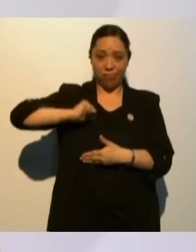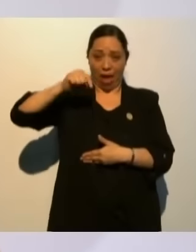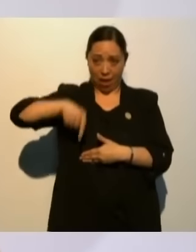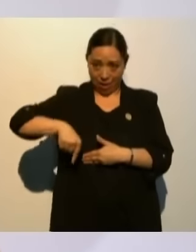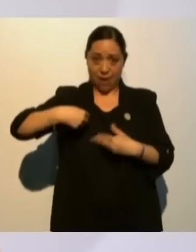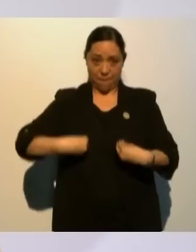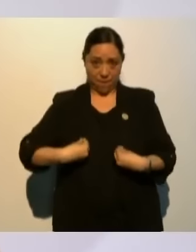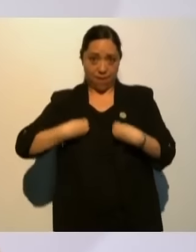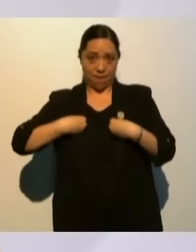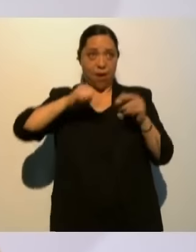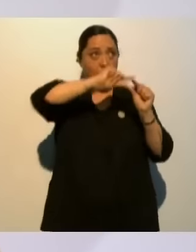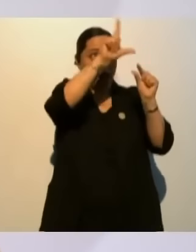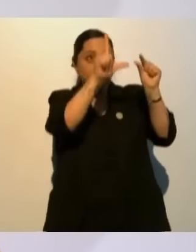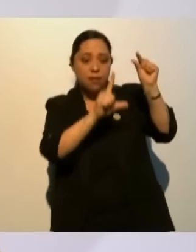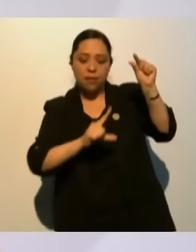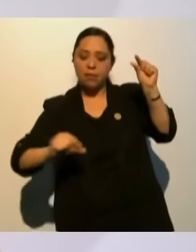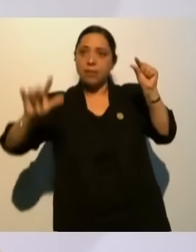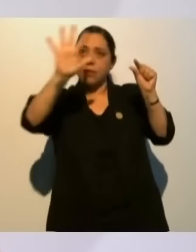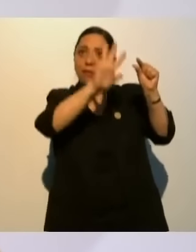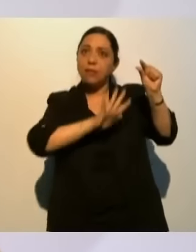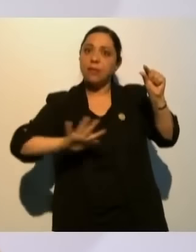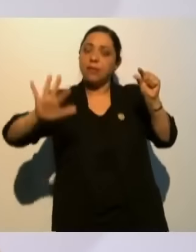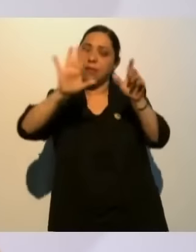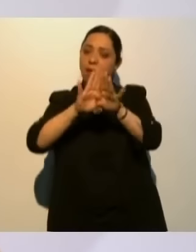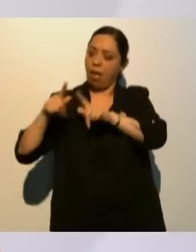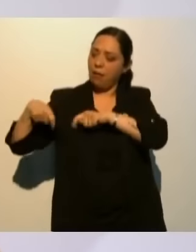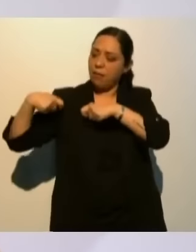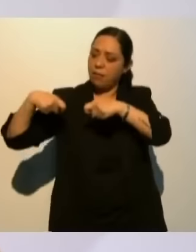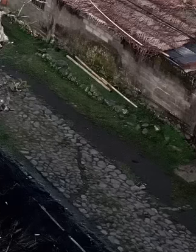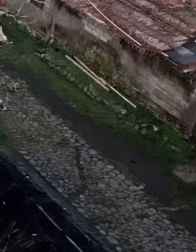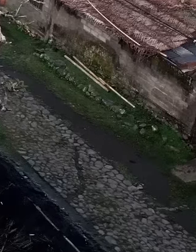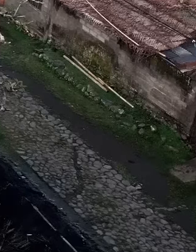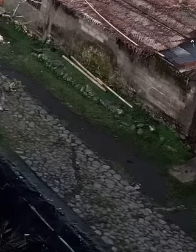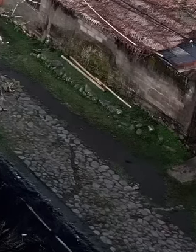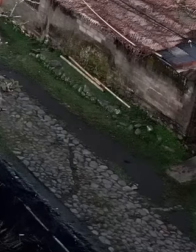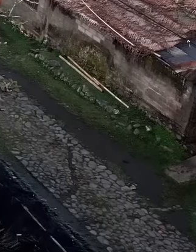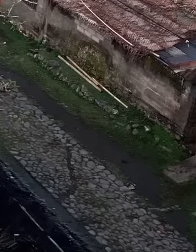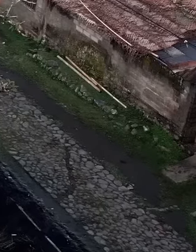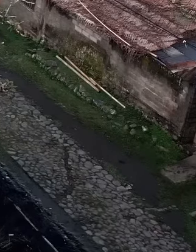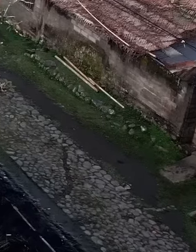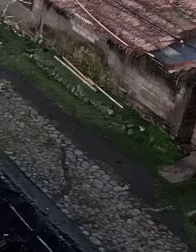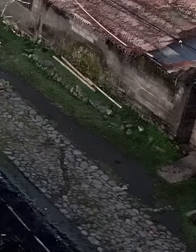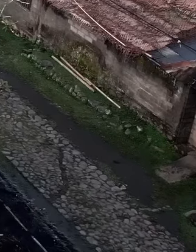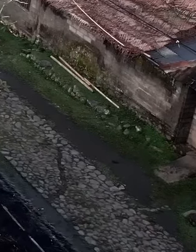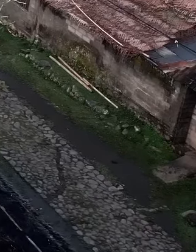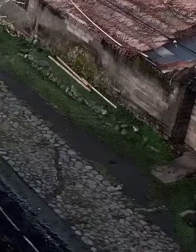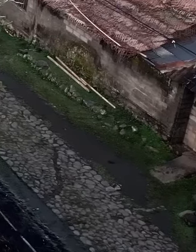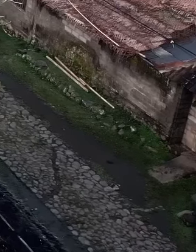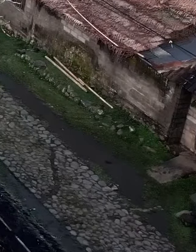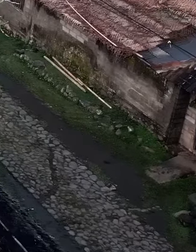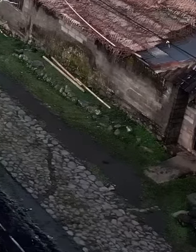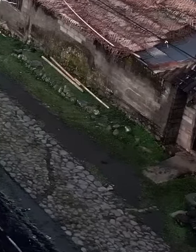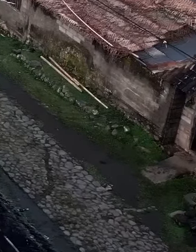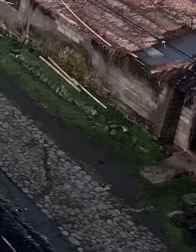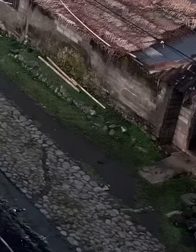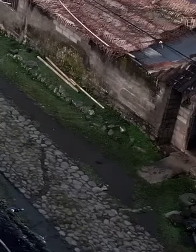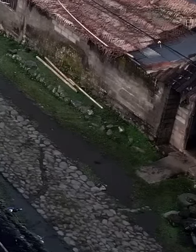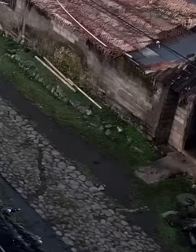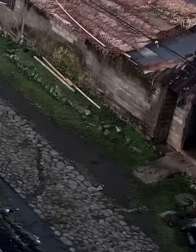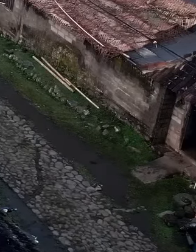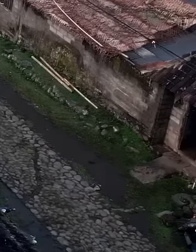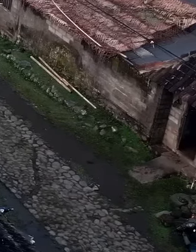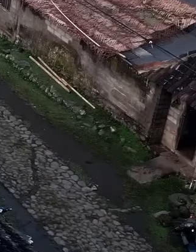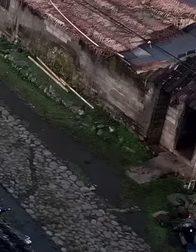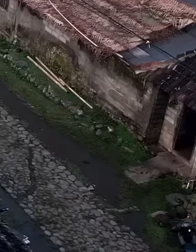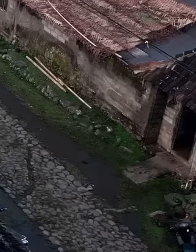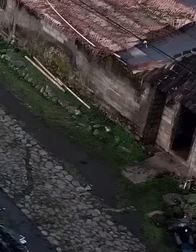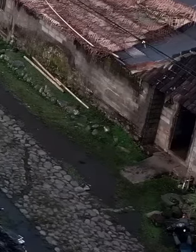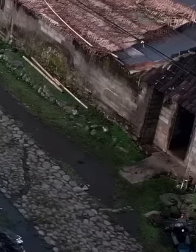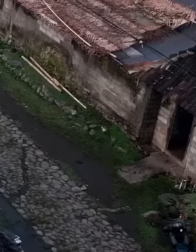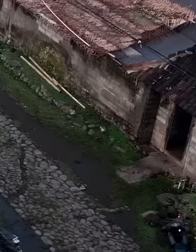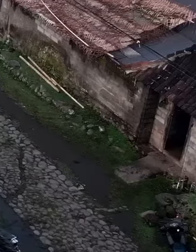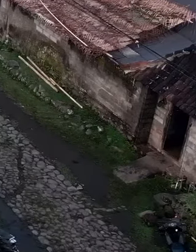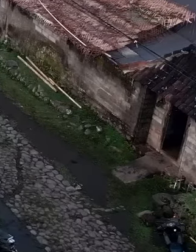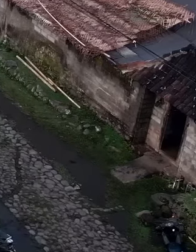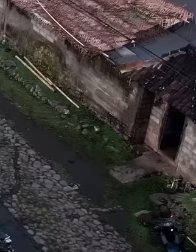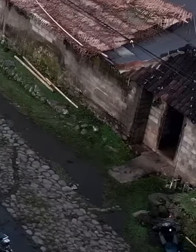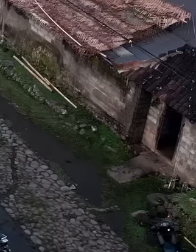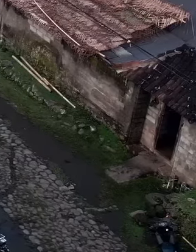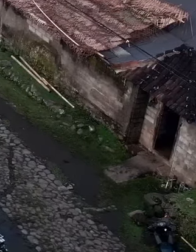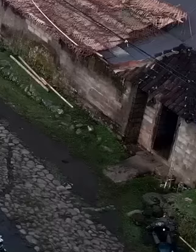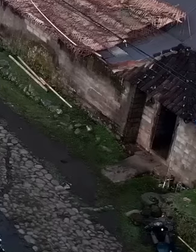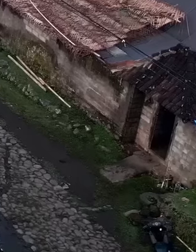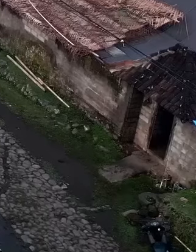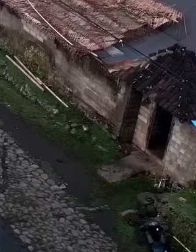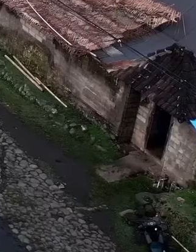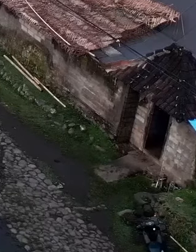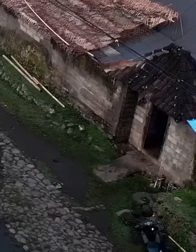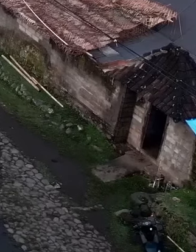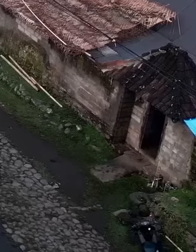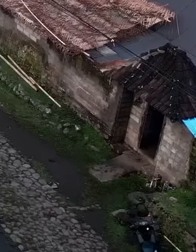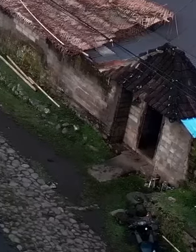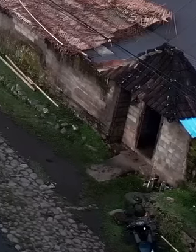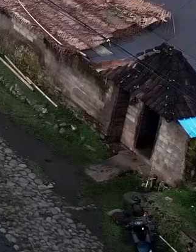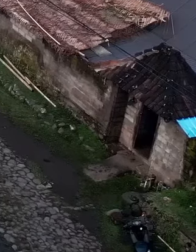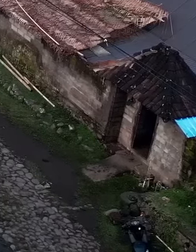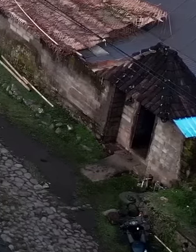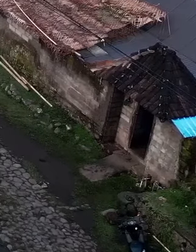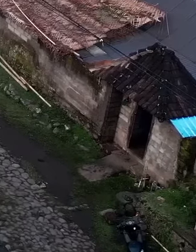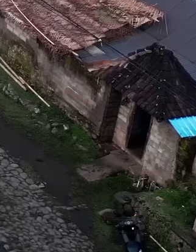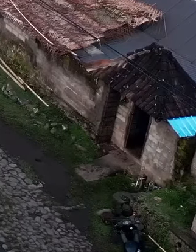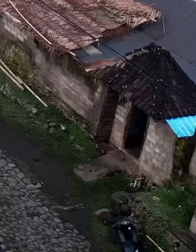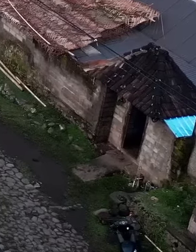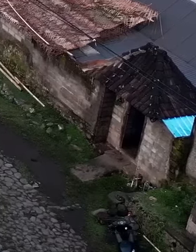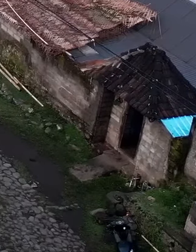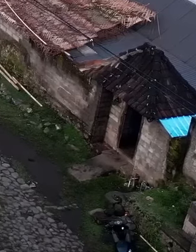territorio los pueblos originarios que nos dejan y nos dejaron la resistencia y el legado de una